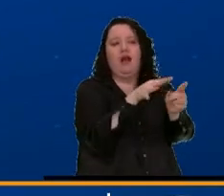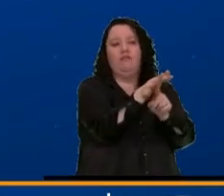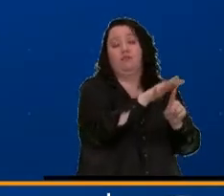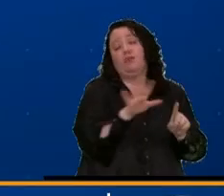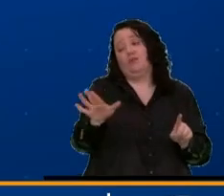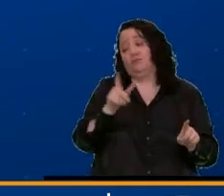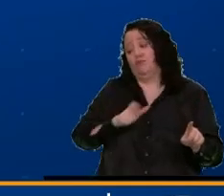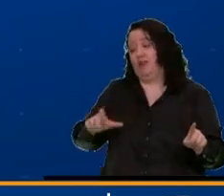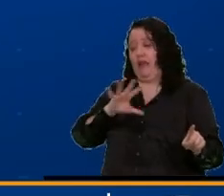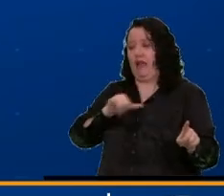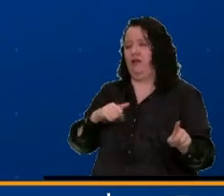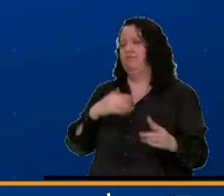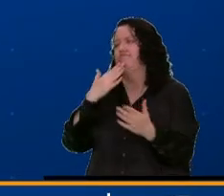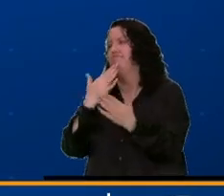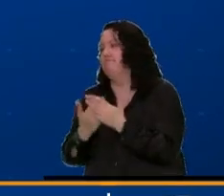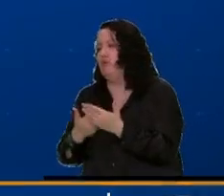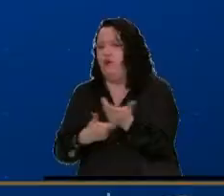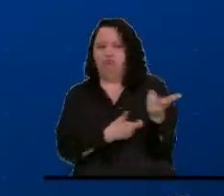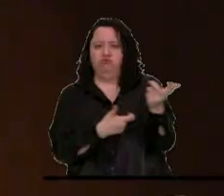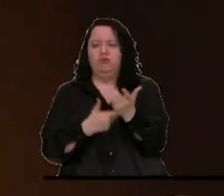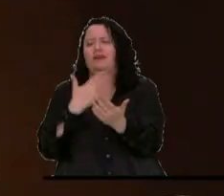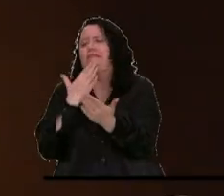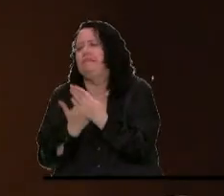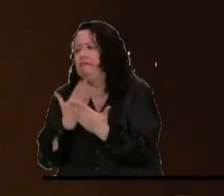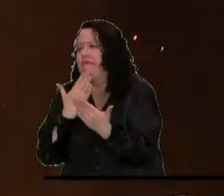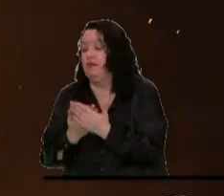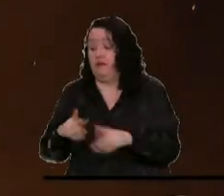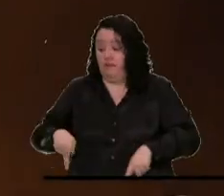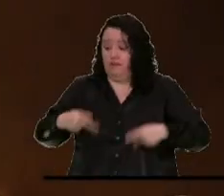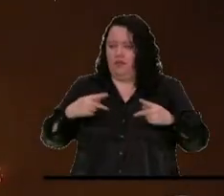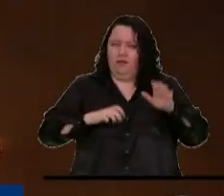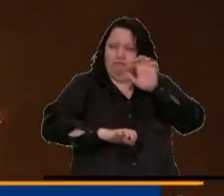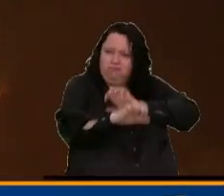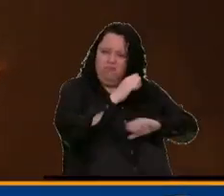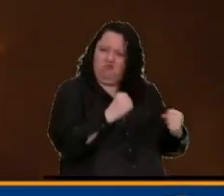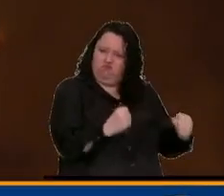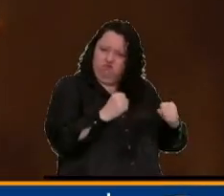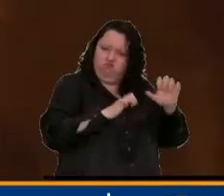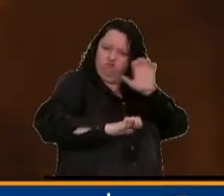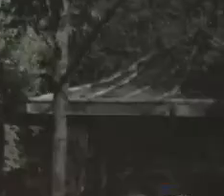silvestre, consumió la vegetación y afectó los nacimientos de varios afluentes, lo